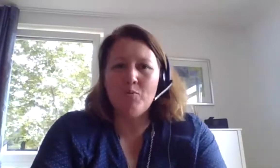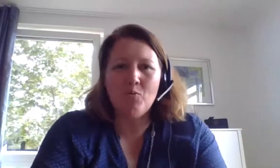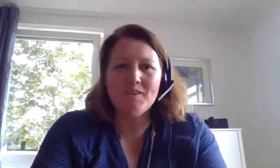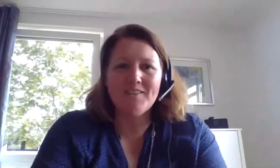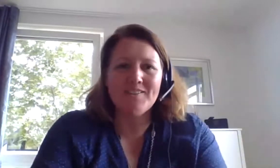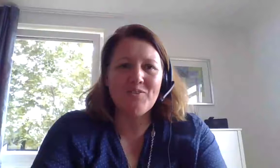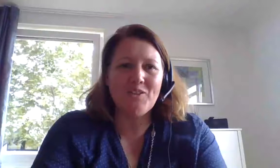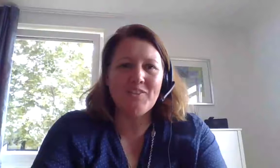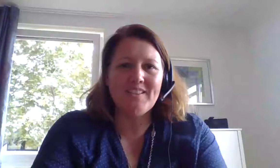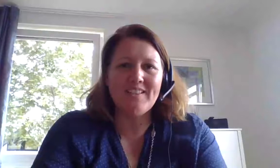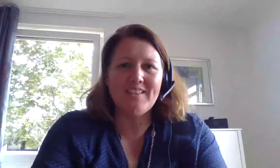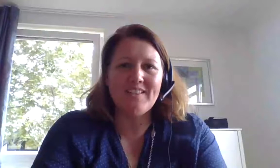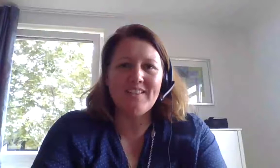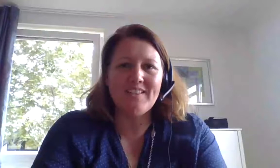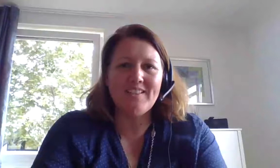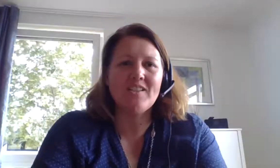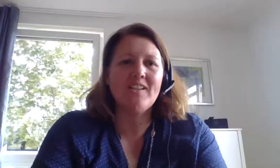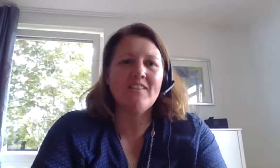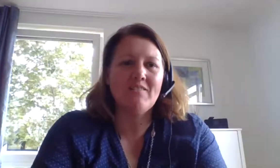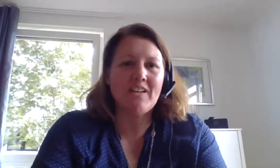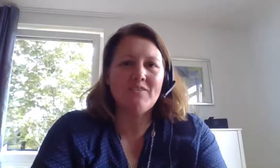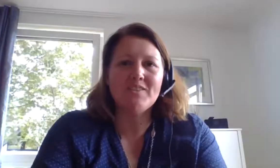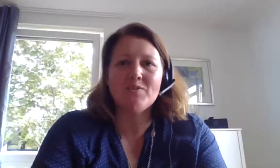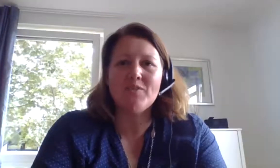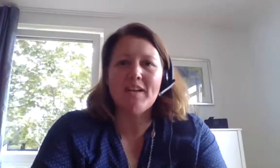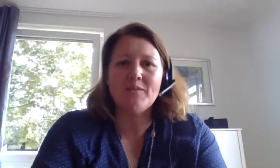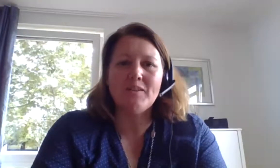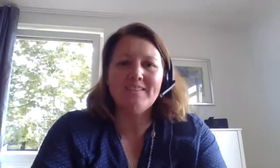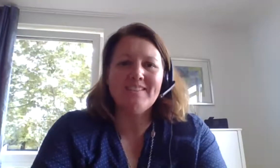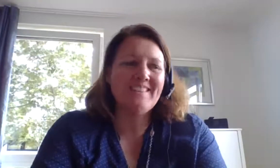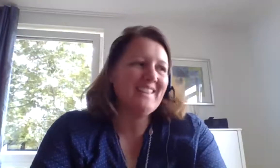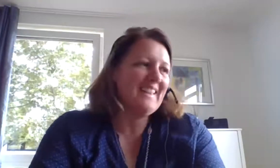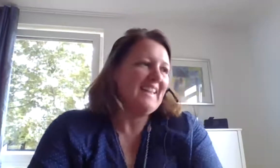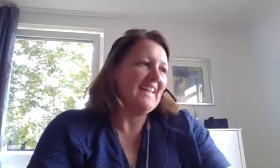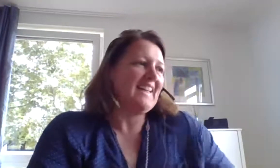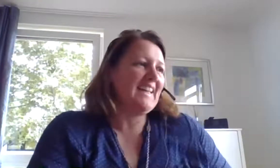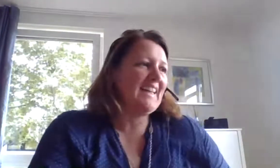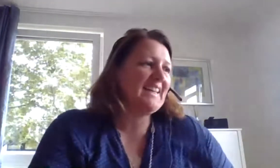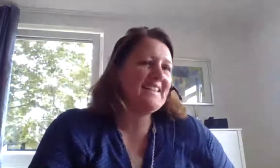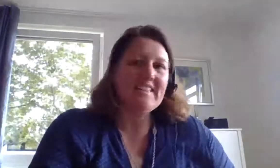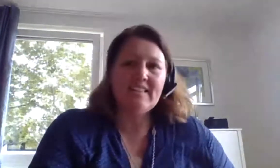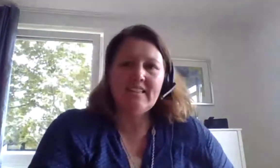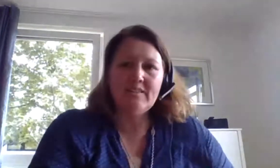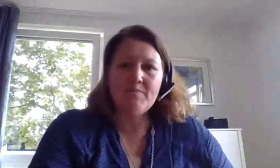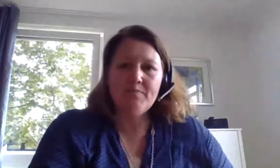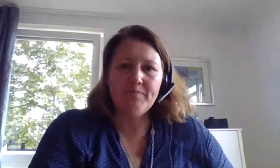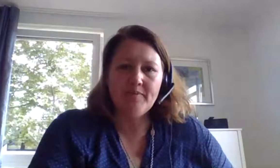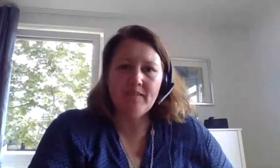بأهمية الاستراتيجية العشرية للتعليم الدامج في هذا الموضوع